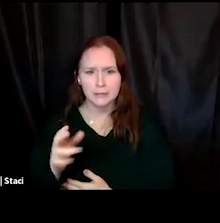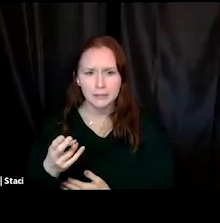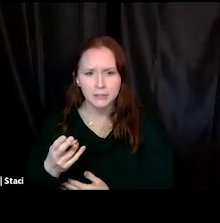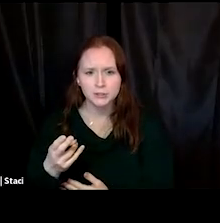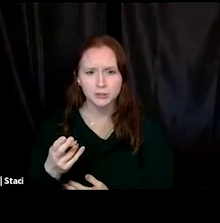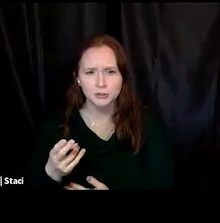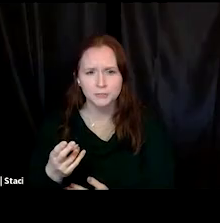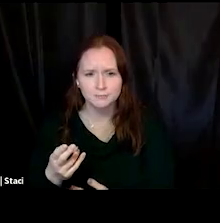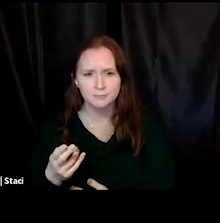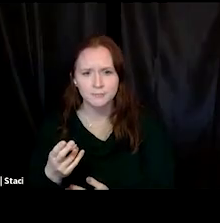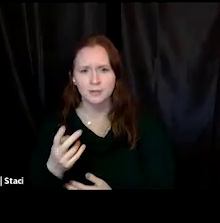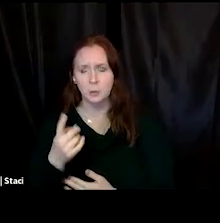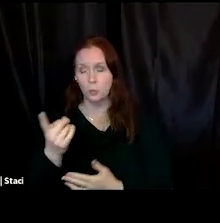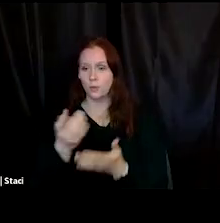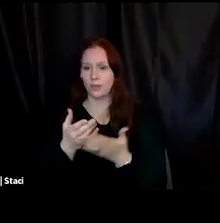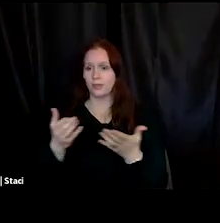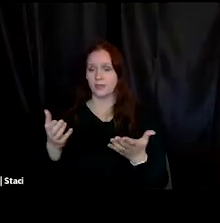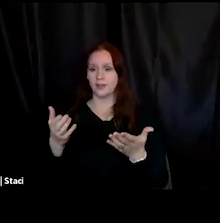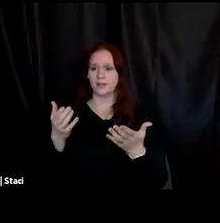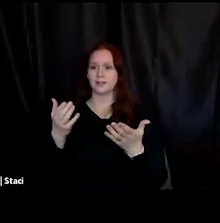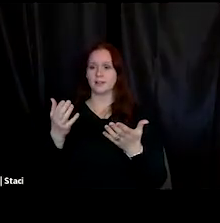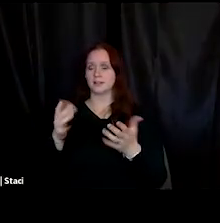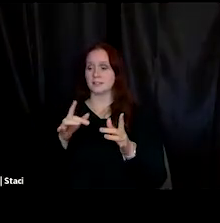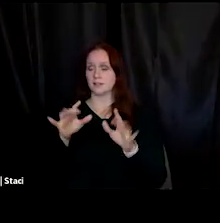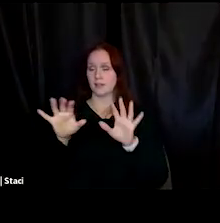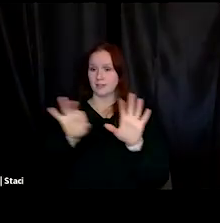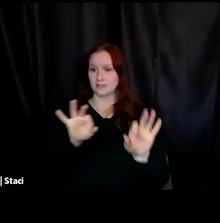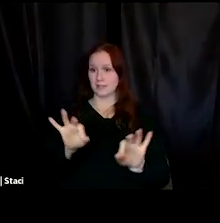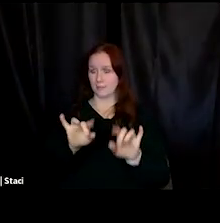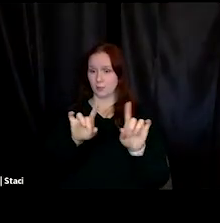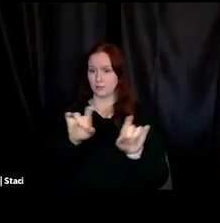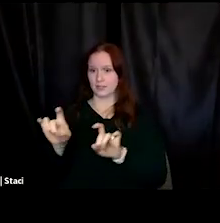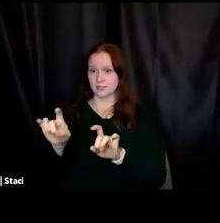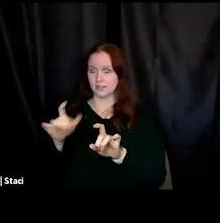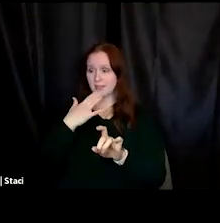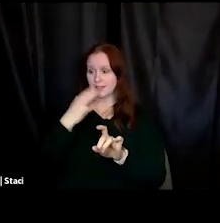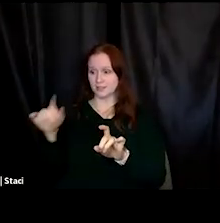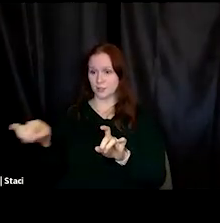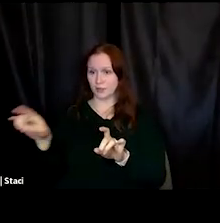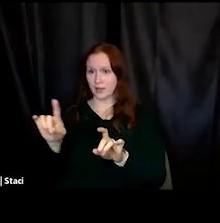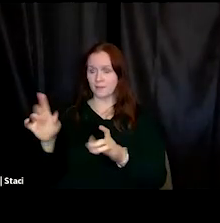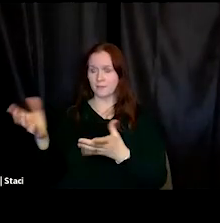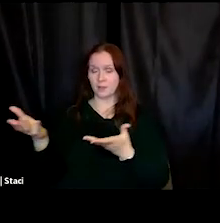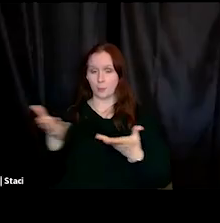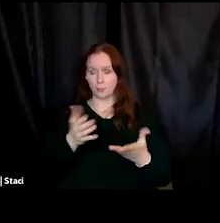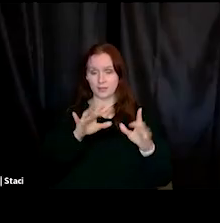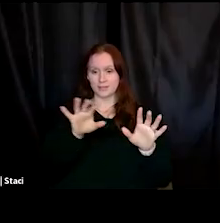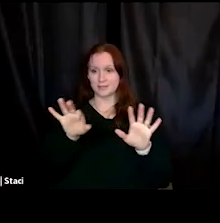a orientarse en la dirección correcta. Tal vez podamos ponernos en contacto con alguien en la SSA que pueda investigar un poco más.